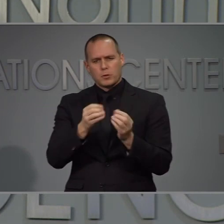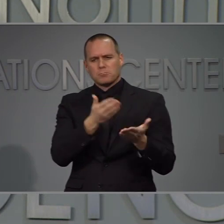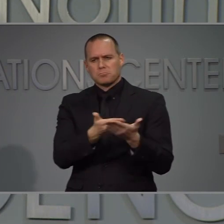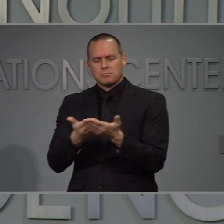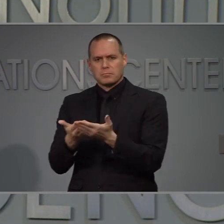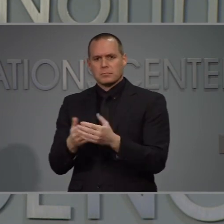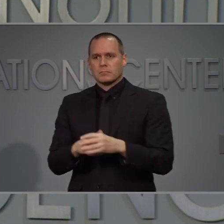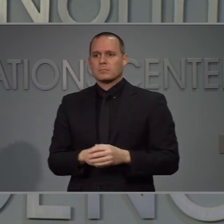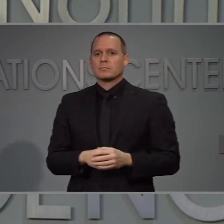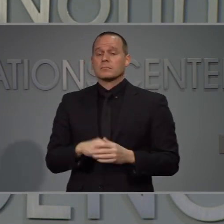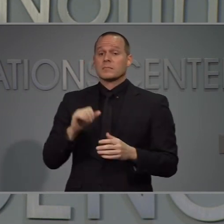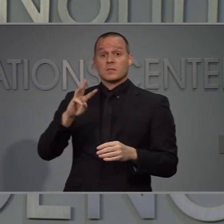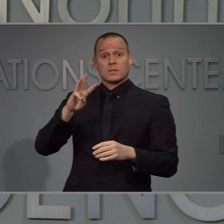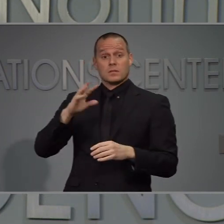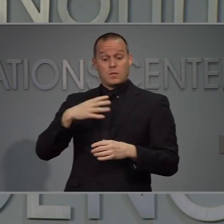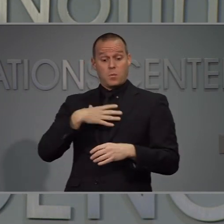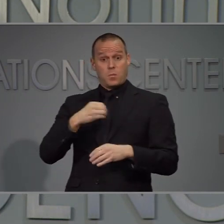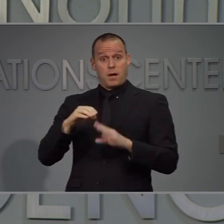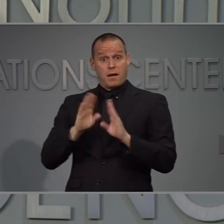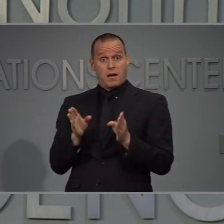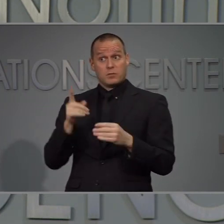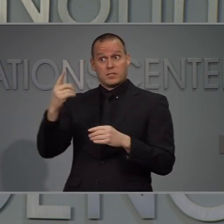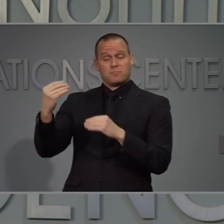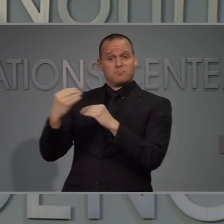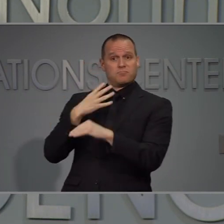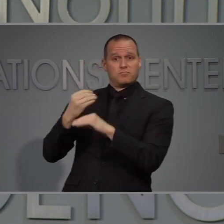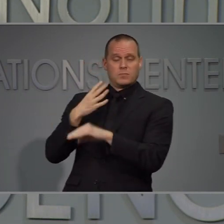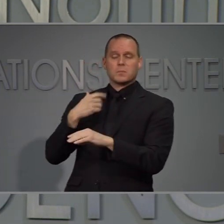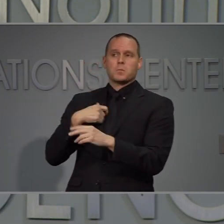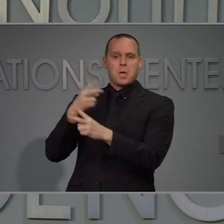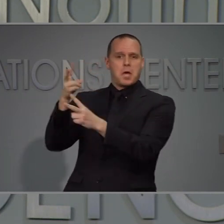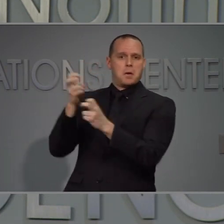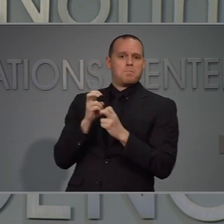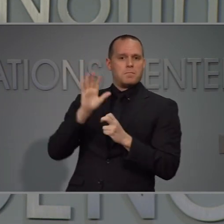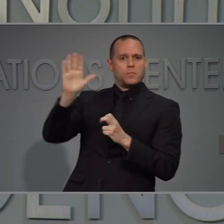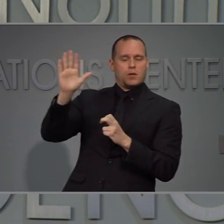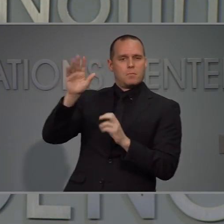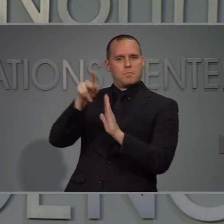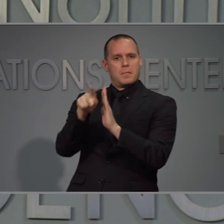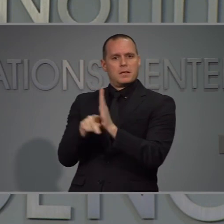Y nosotros hemos incorporado muchas de estas guías en nuestro plan.